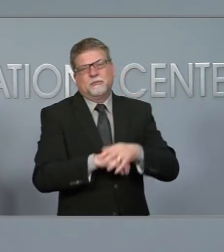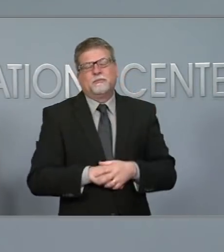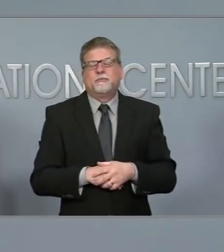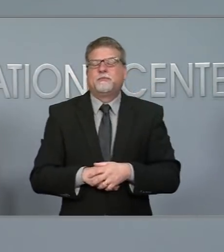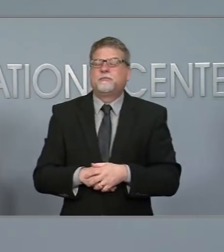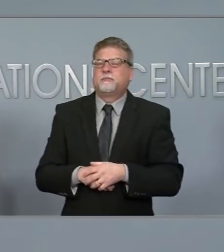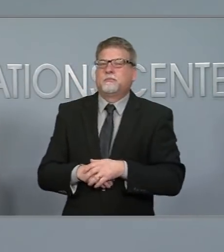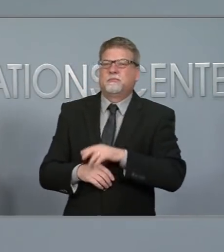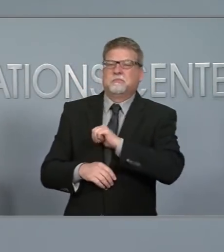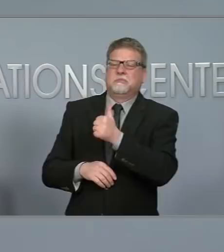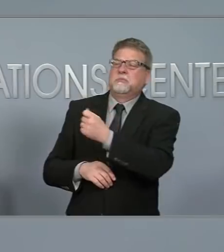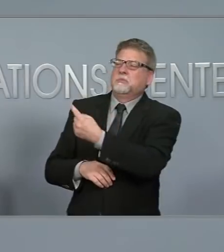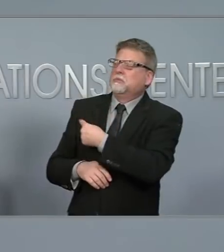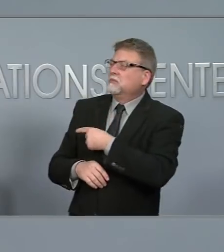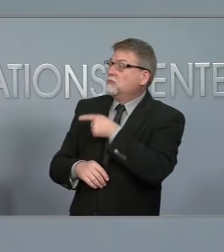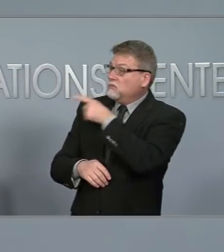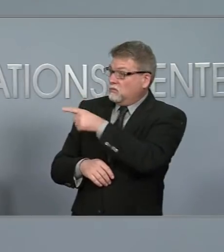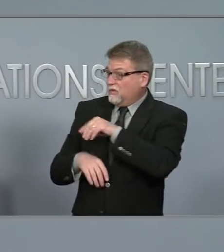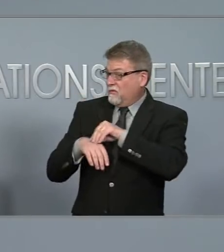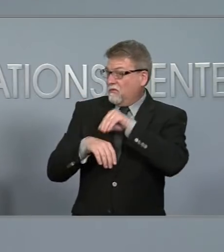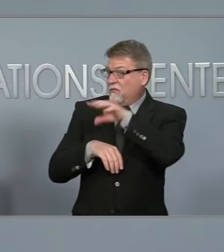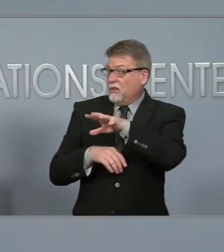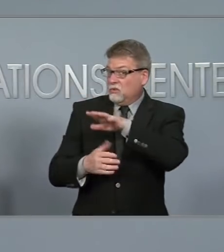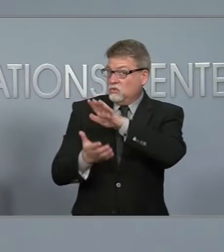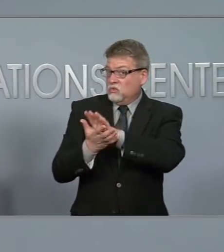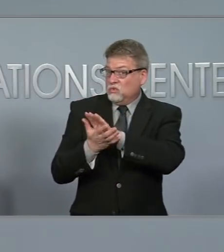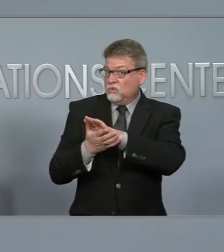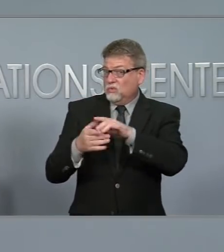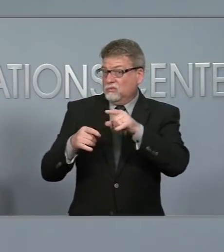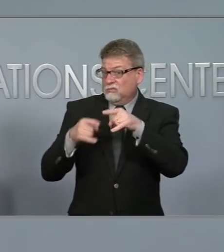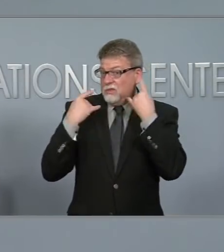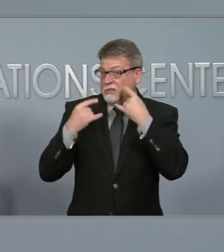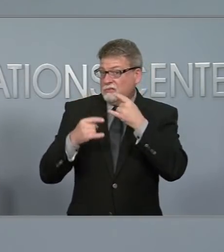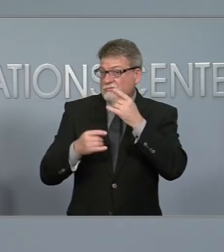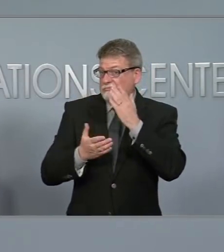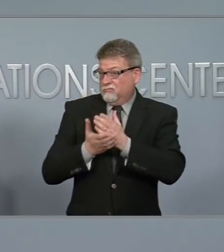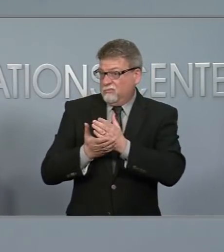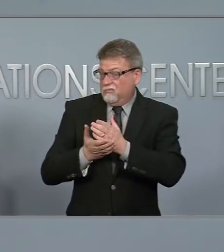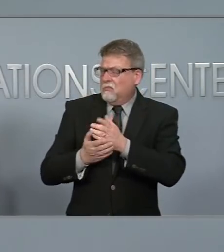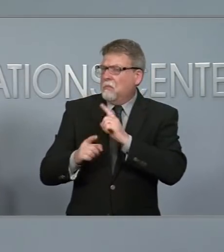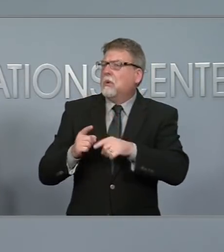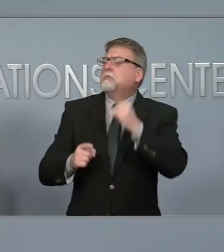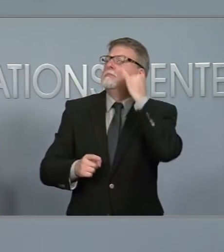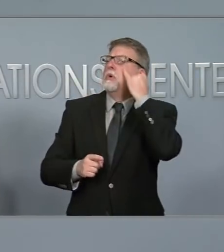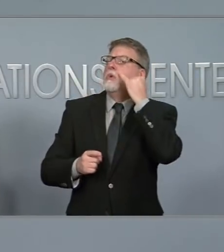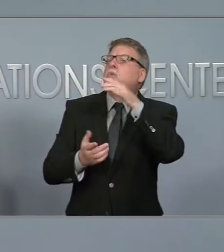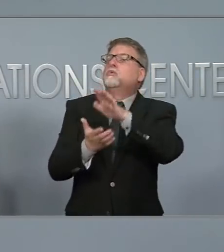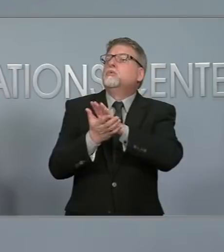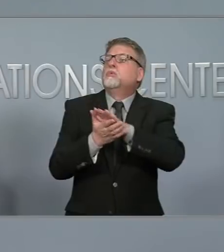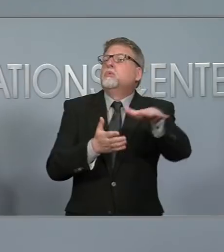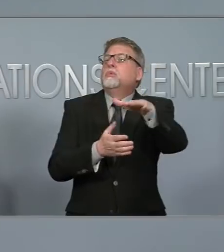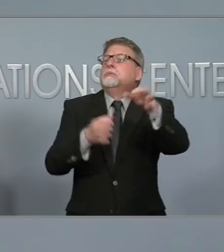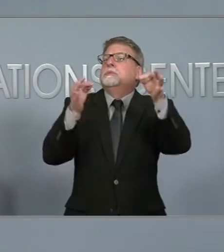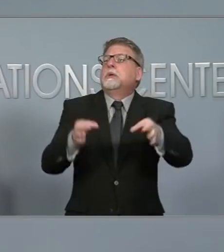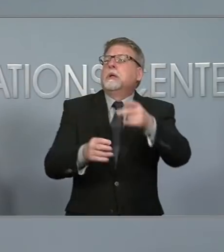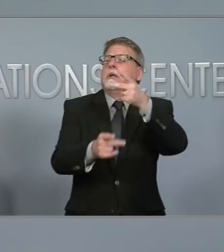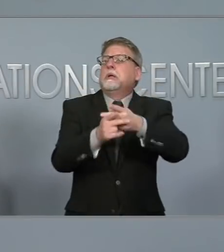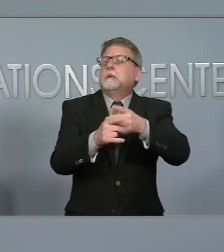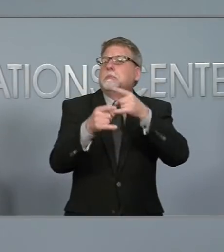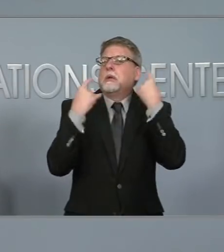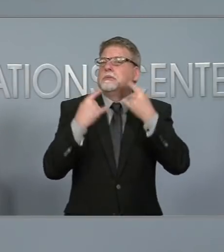Esperamos poder en aprobar si